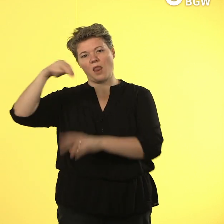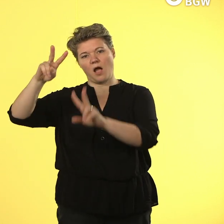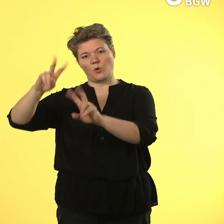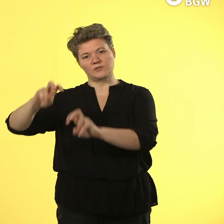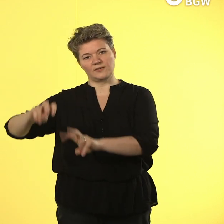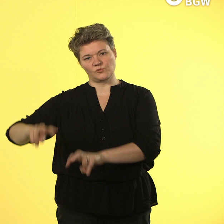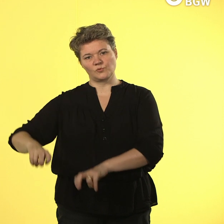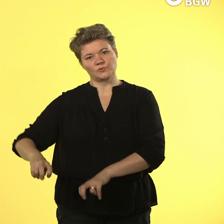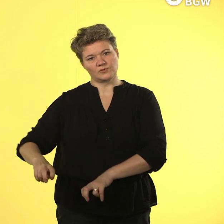Das geht z. B. so: